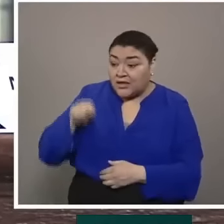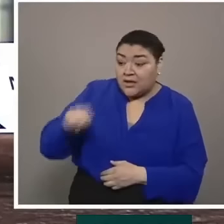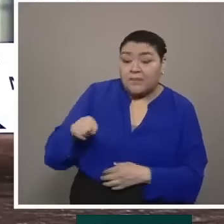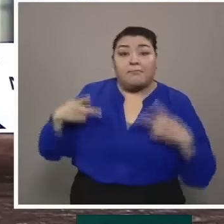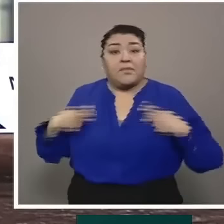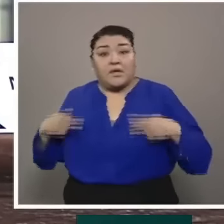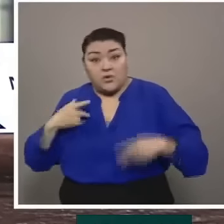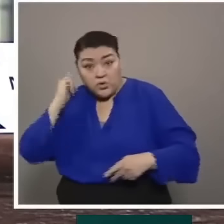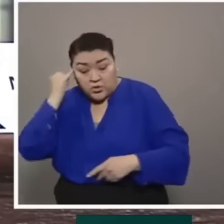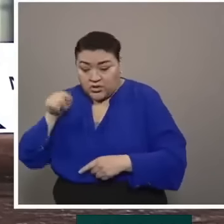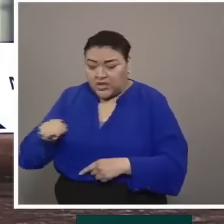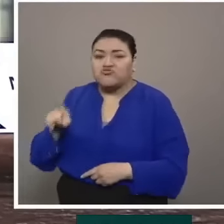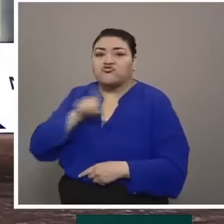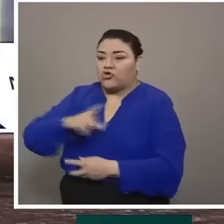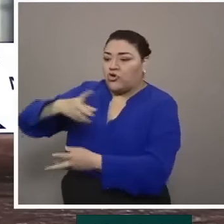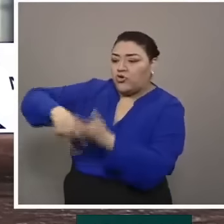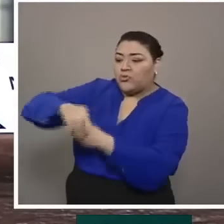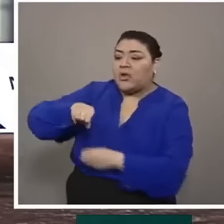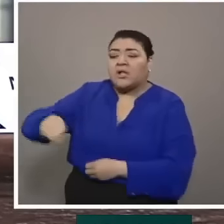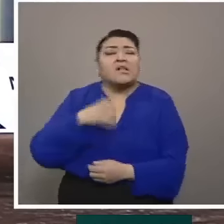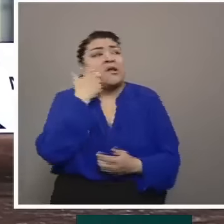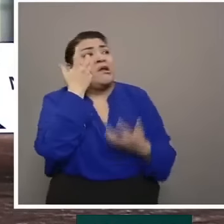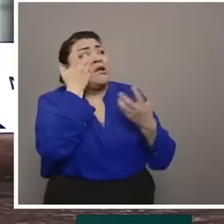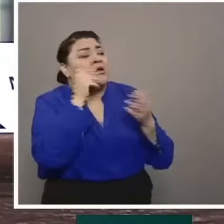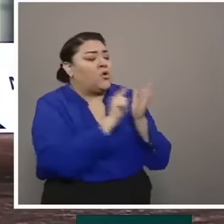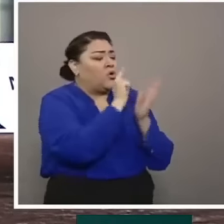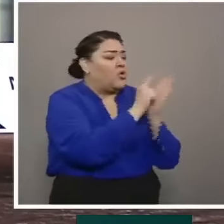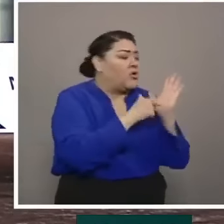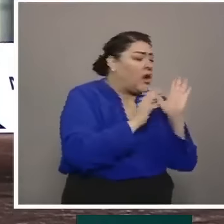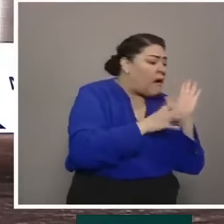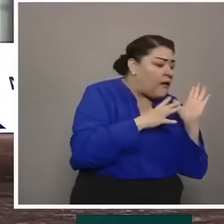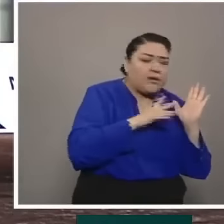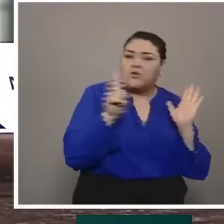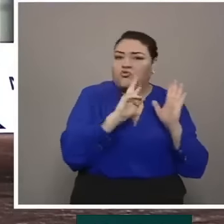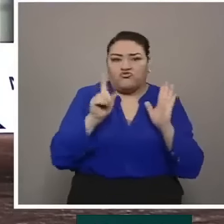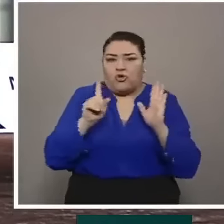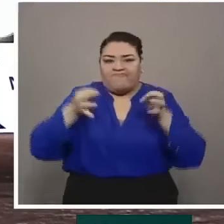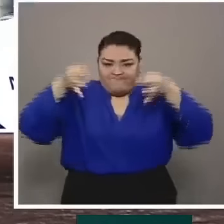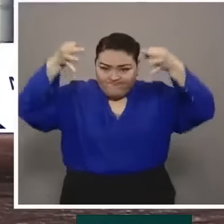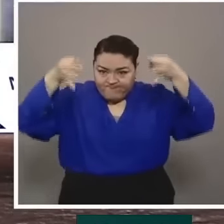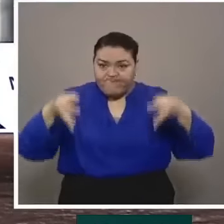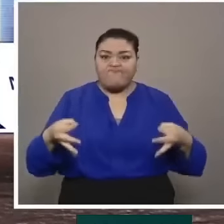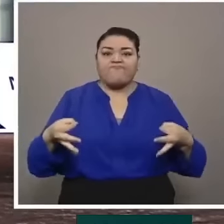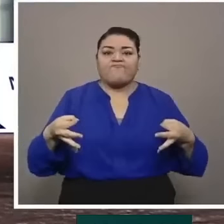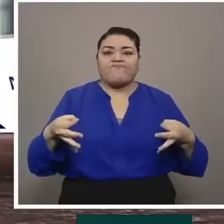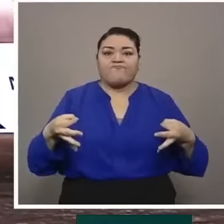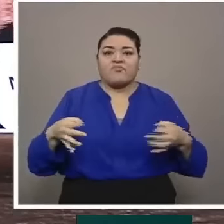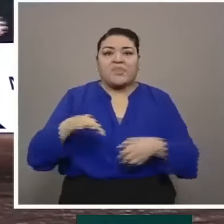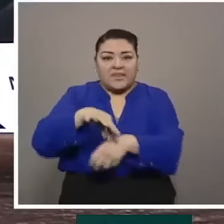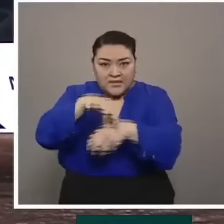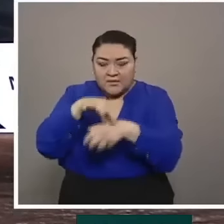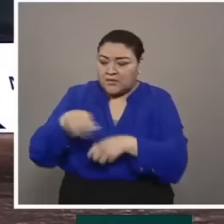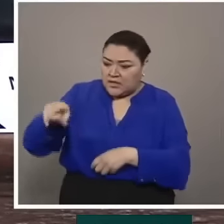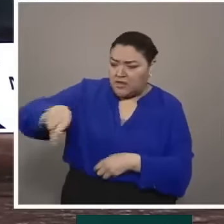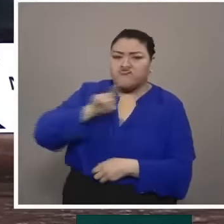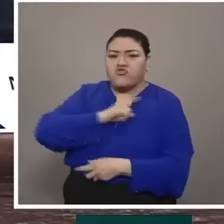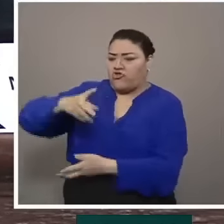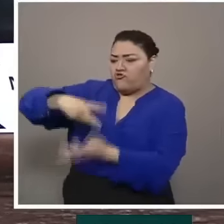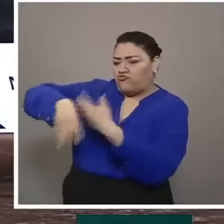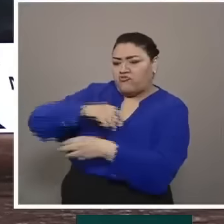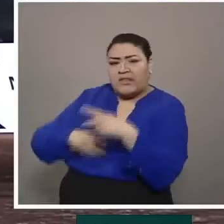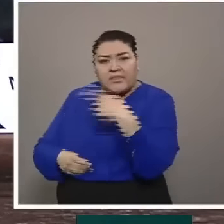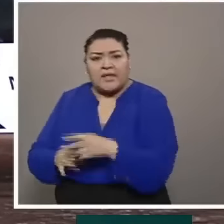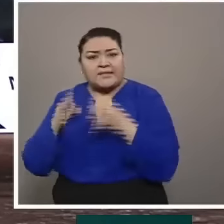de ser una aspiración formal y se consolide como una realidad efectiva. Además, quiero informar que